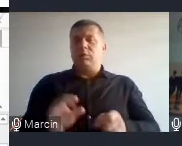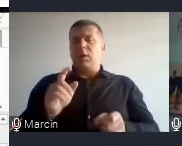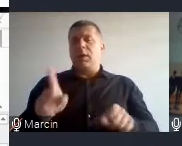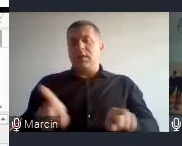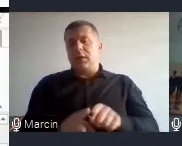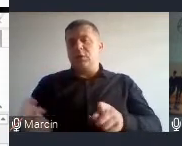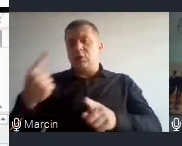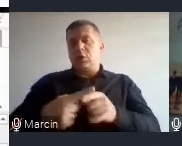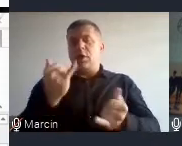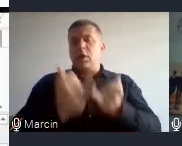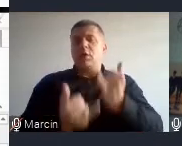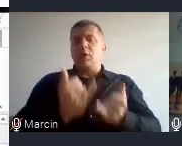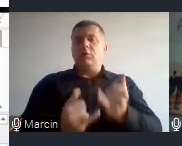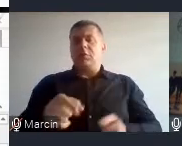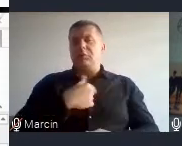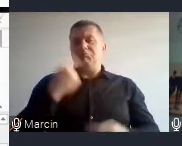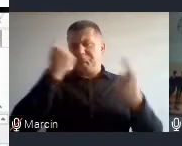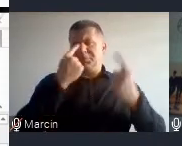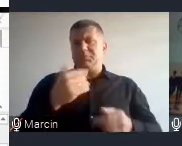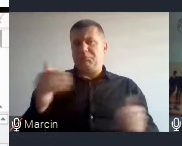jeśli je Państwo przewidzieliście.